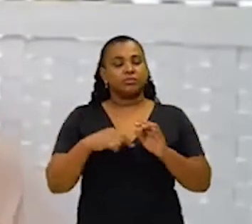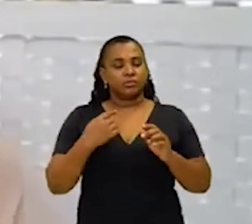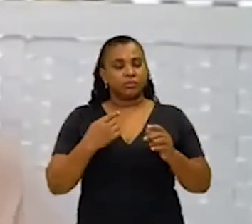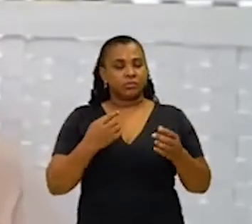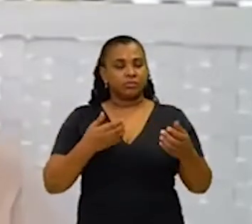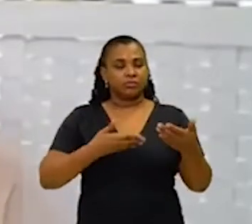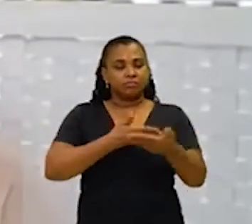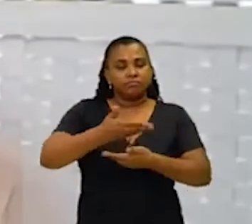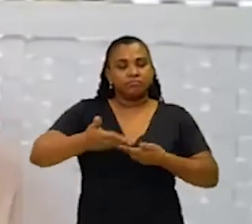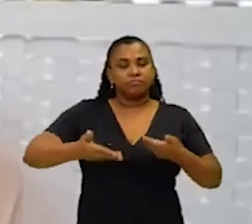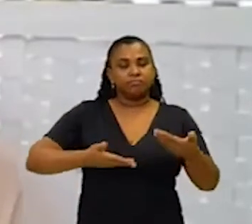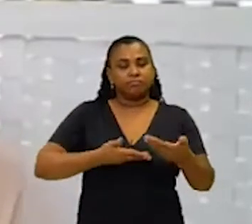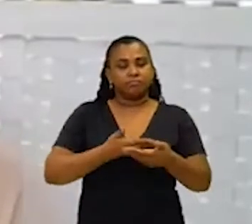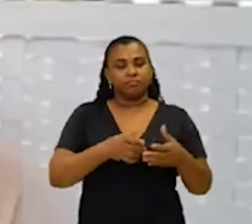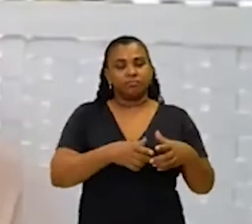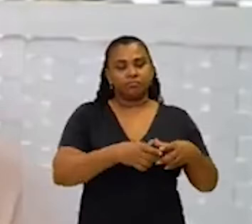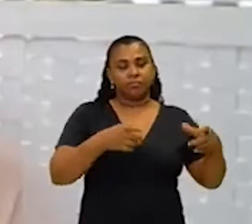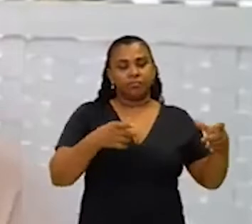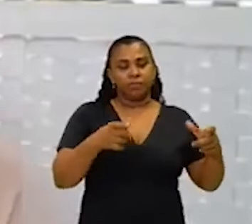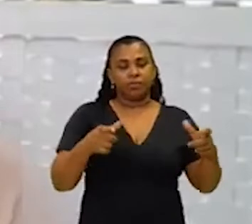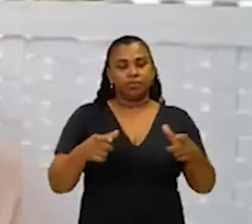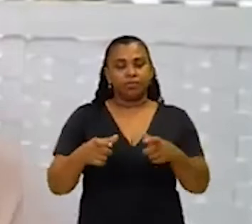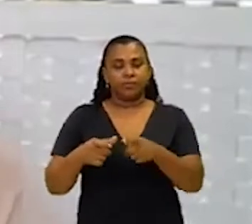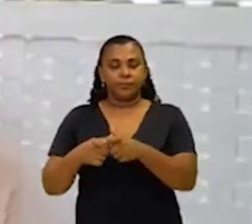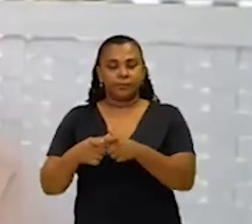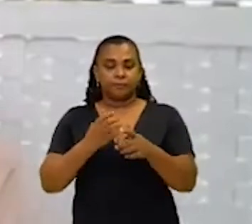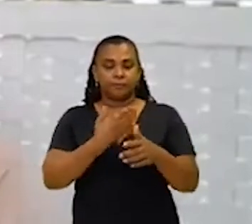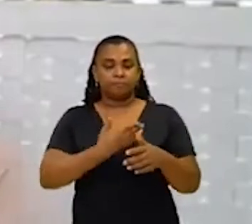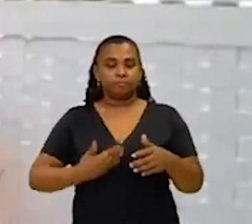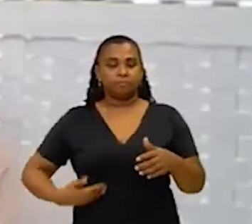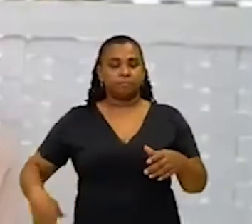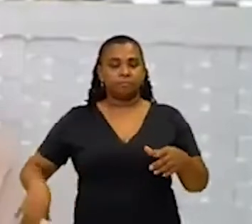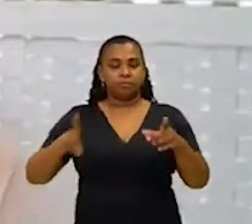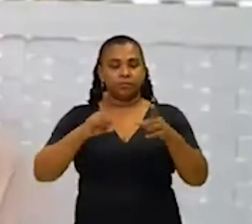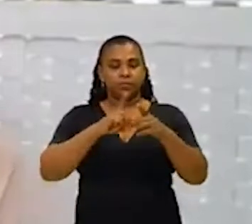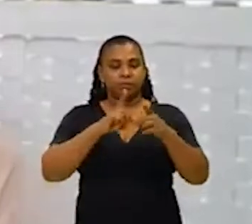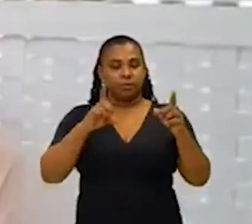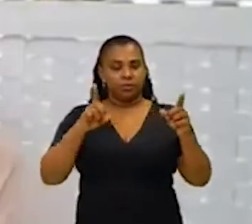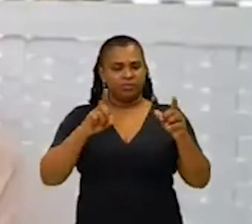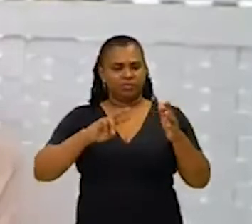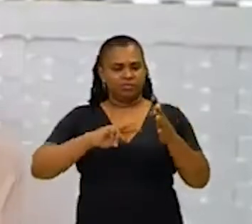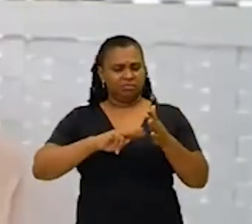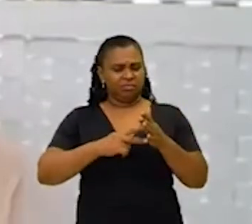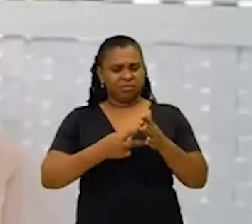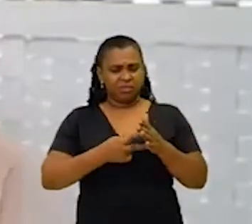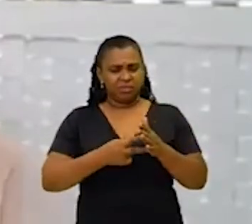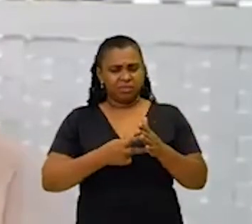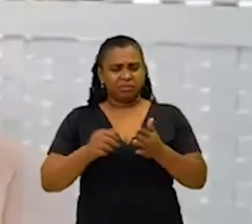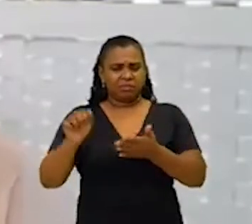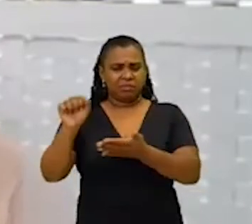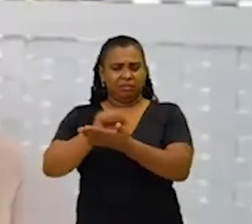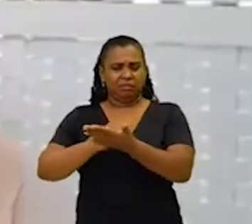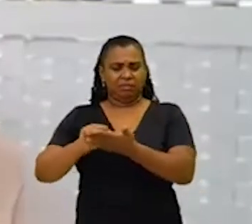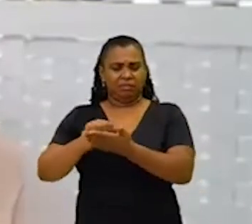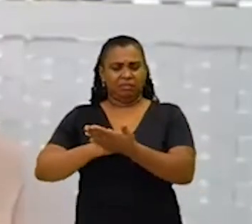minorias no estado democrático e não significa apagamento da nossa diversidade então pouco de